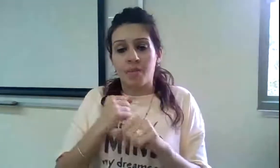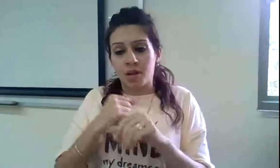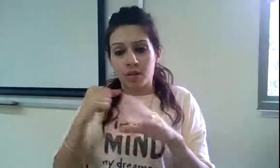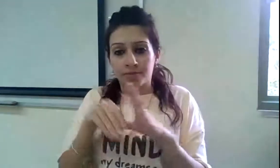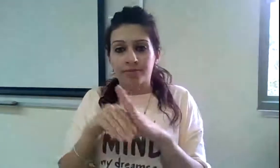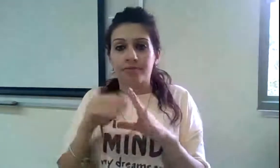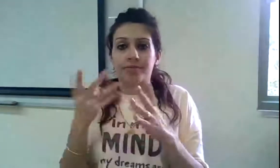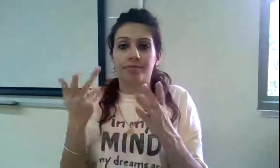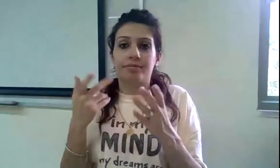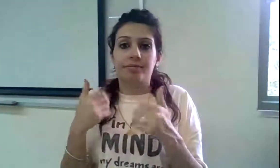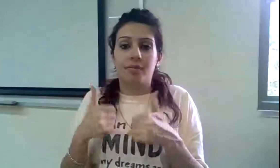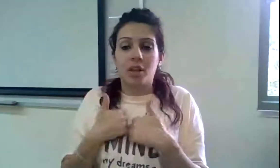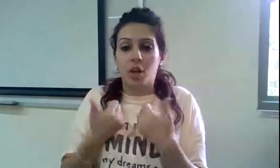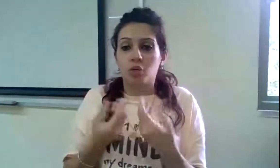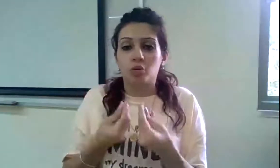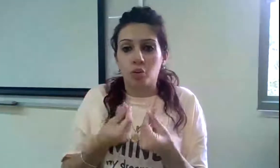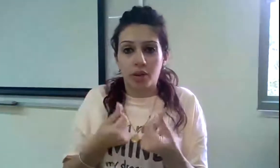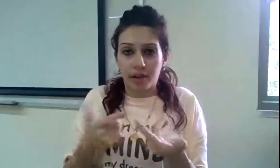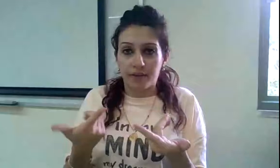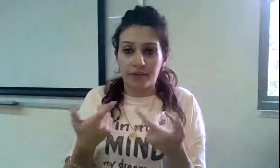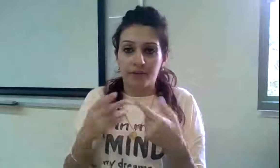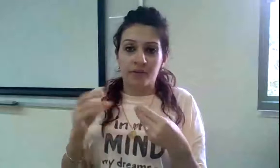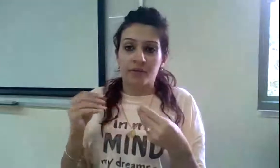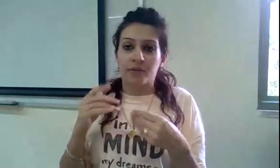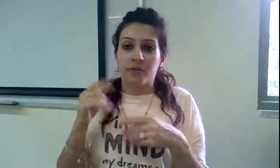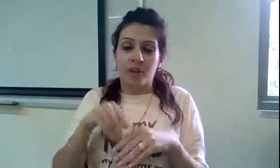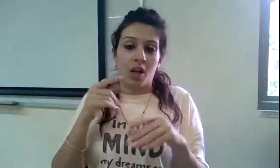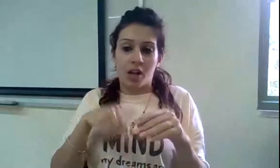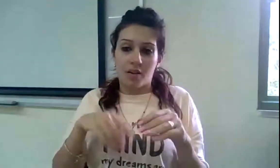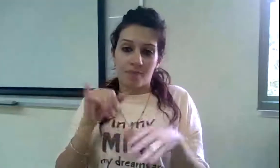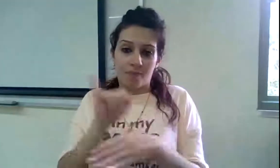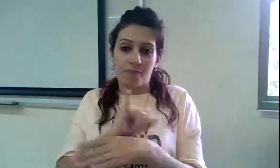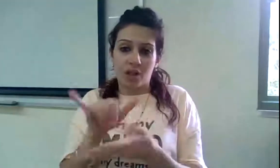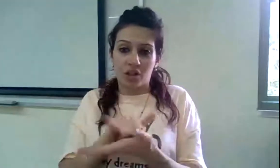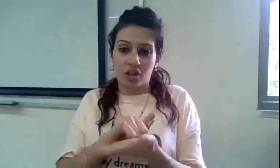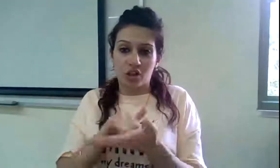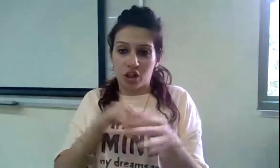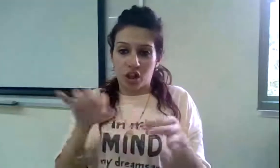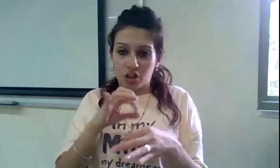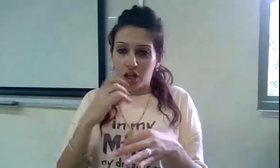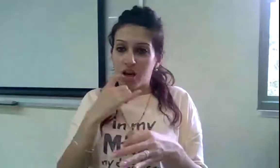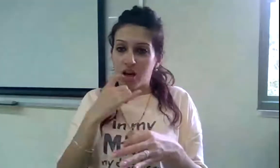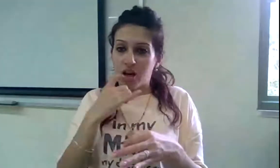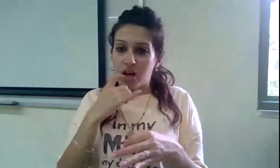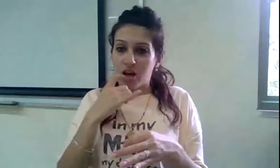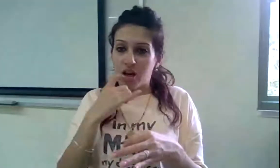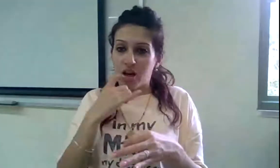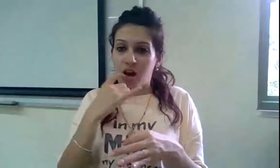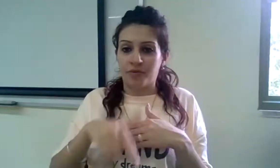الاستراتيجية العشرية للتعليم الدامج في الأردن لذلك وددنا بالقيام